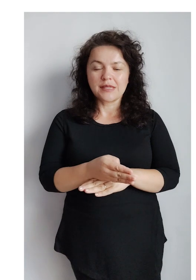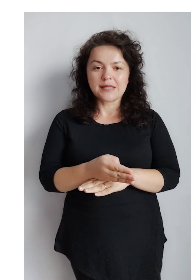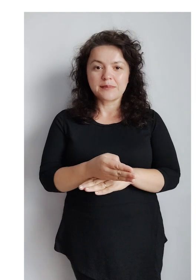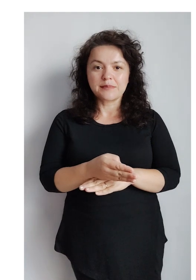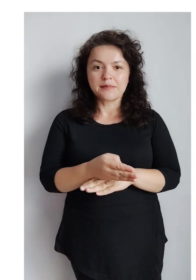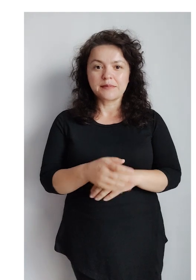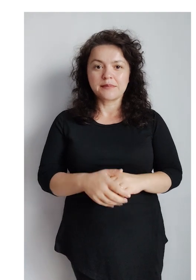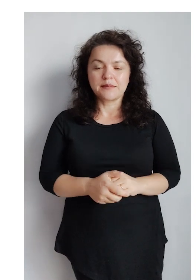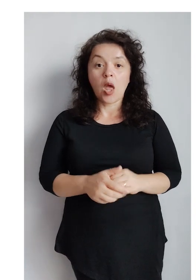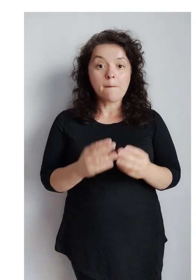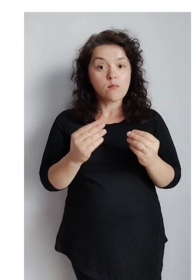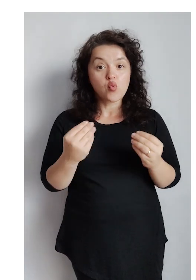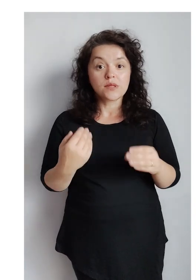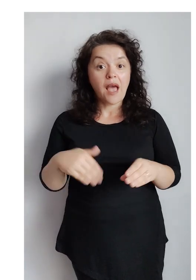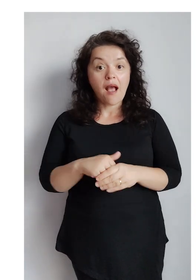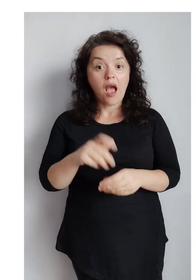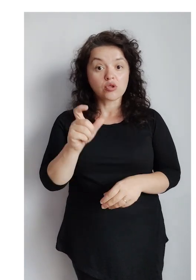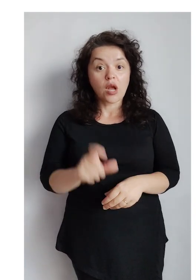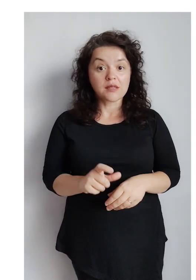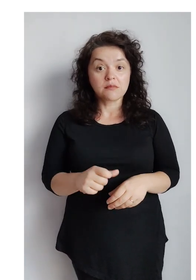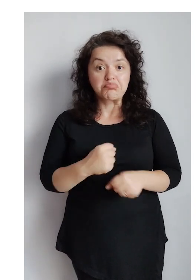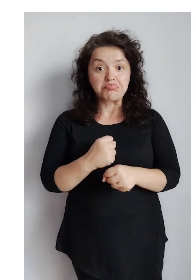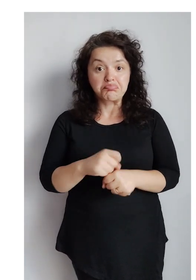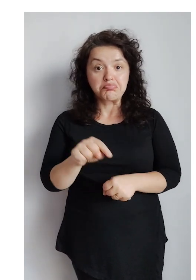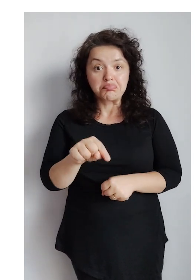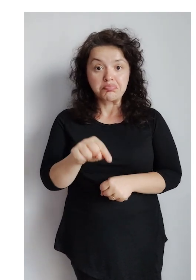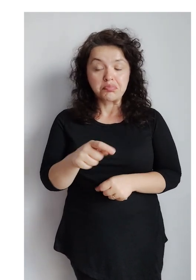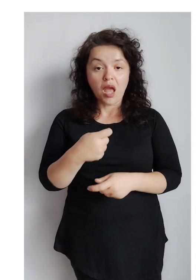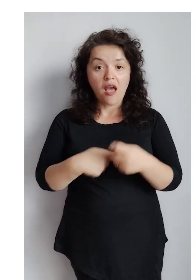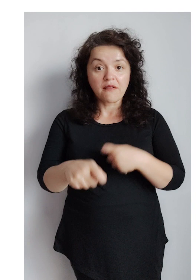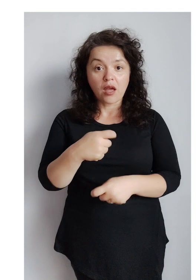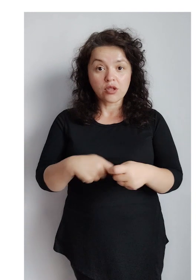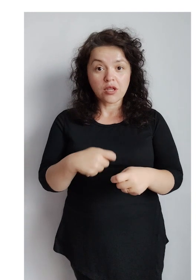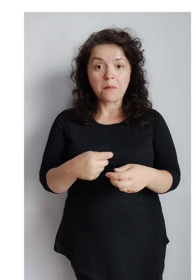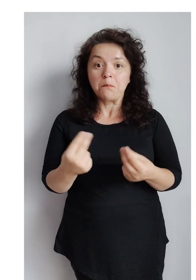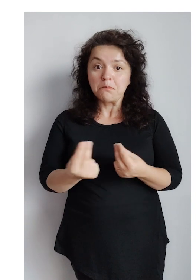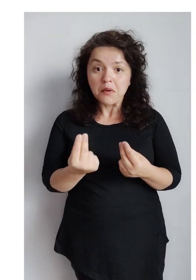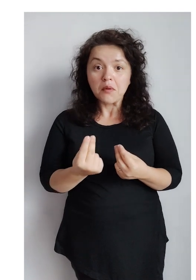Mulți angajați care lucrează în afaceri beneficiază de un acces bun